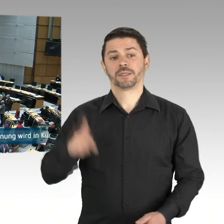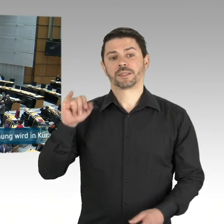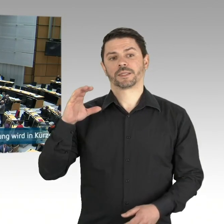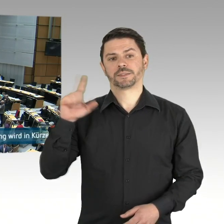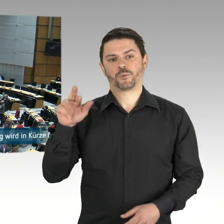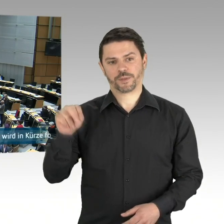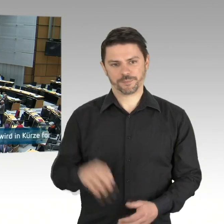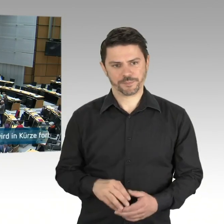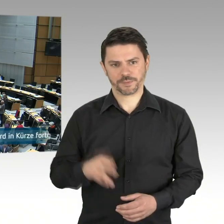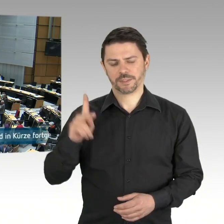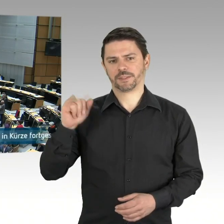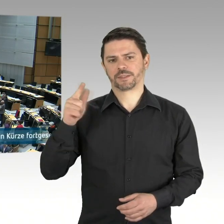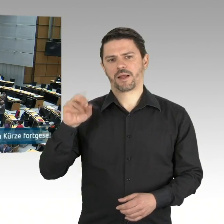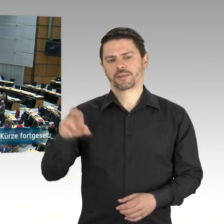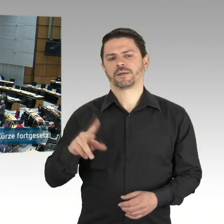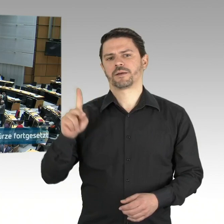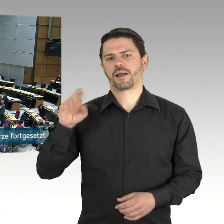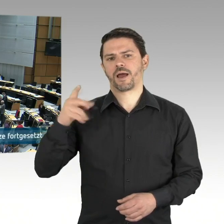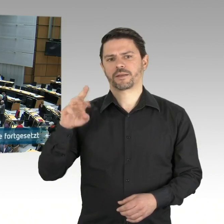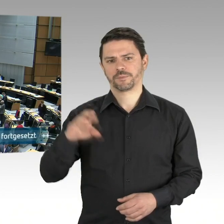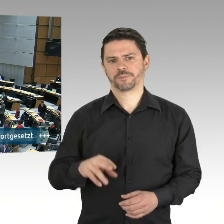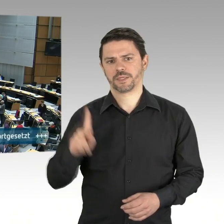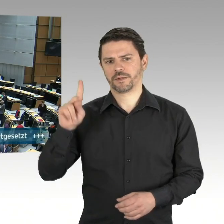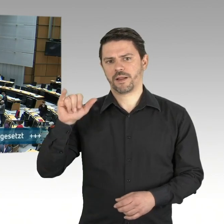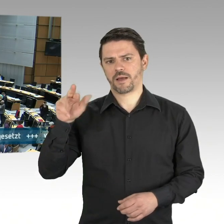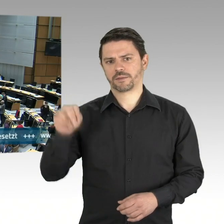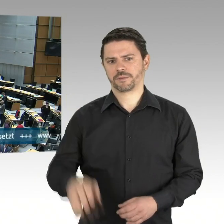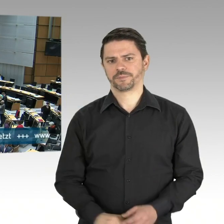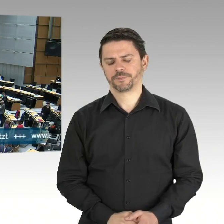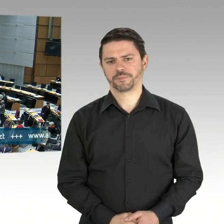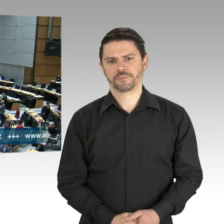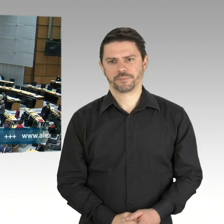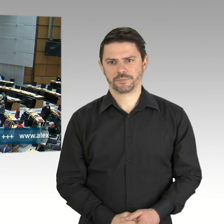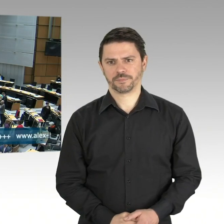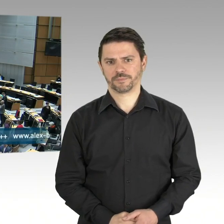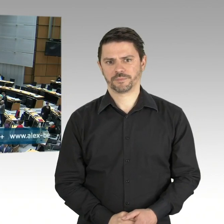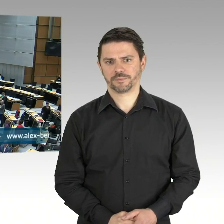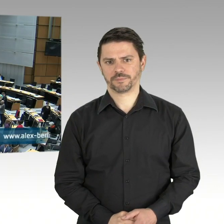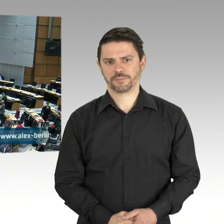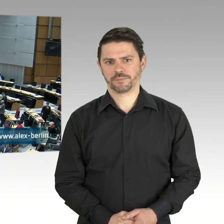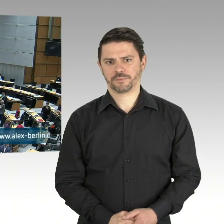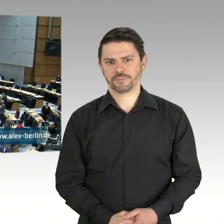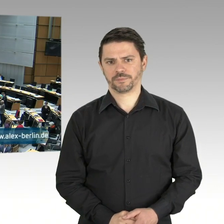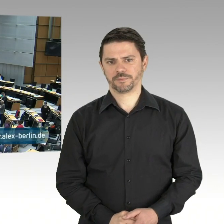Frau Hendrikje Klein. Herr Florian Kluckert. Frau Bettina König.